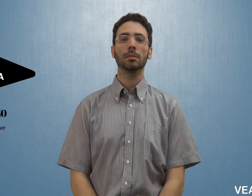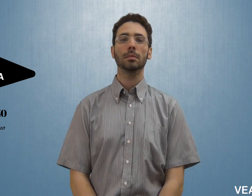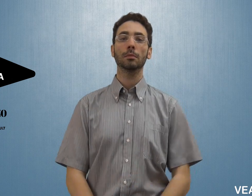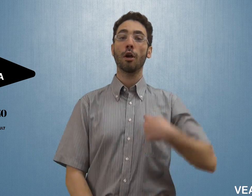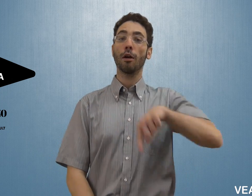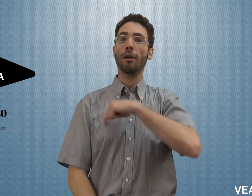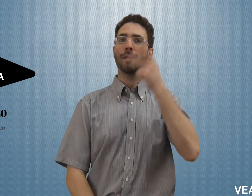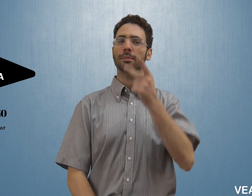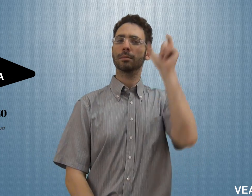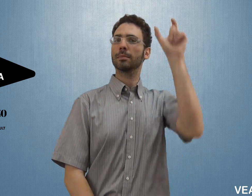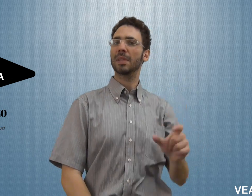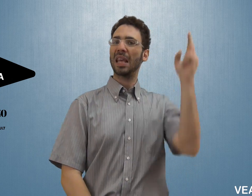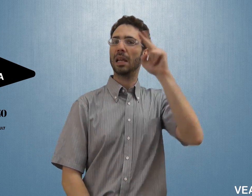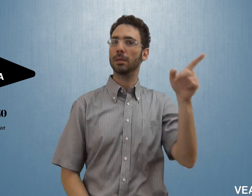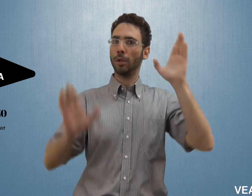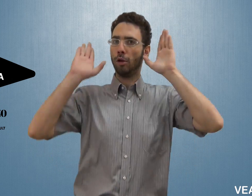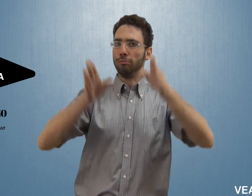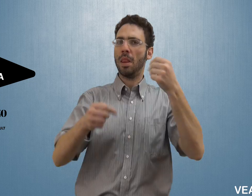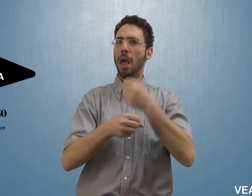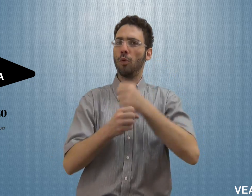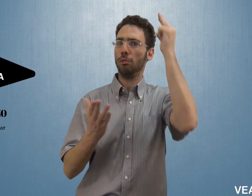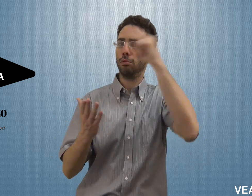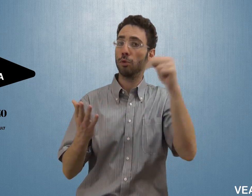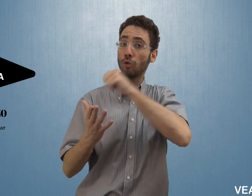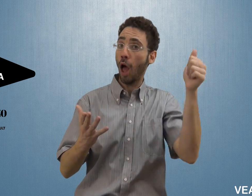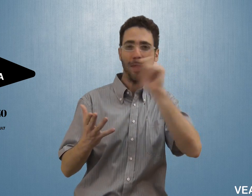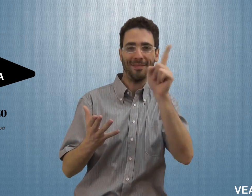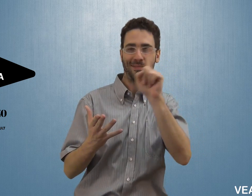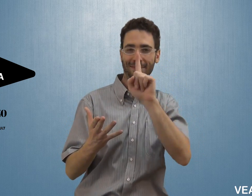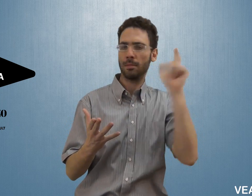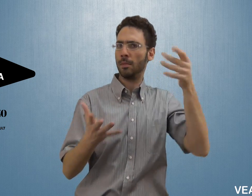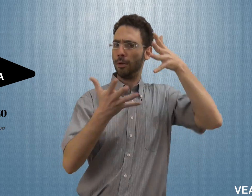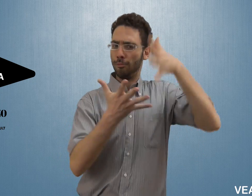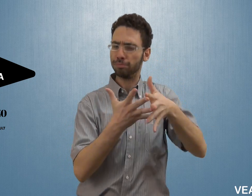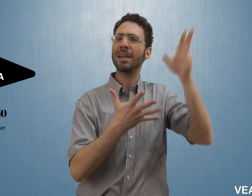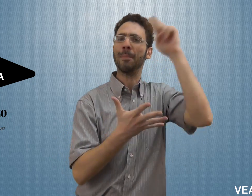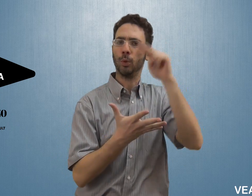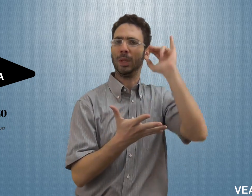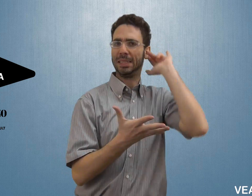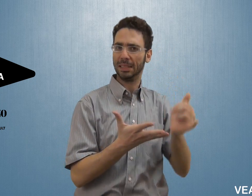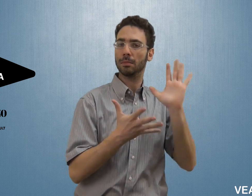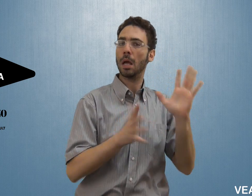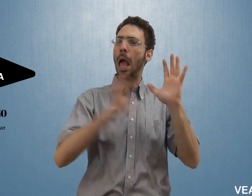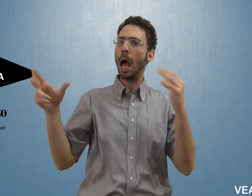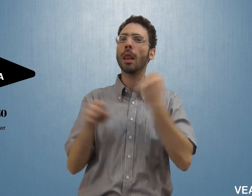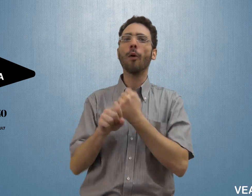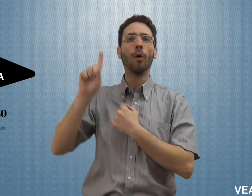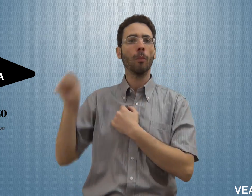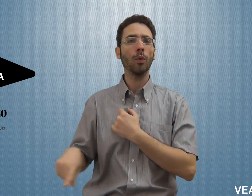Nonostante il suo lavoro sia radicato nella storia della pittura, egli supera questo mezzo espressivo integrando nella sua pratica artistica materiali non convenzionali,